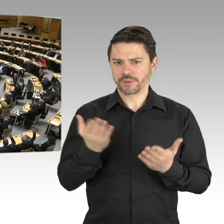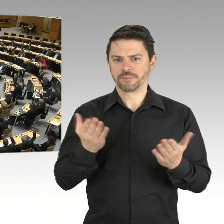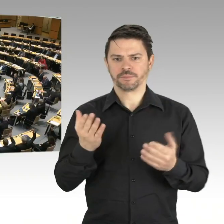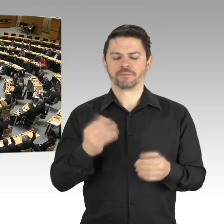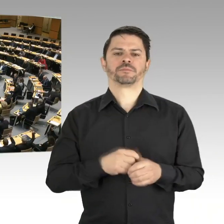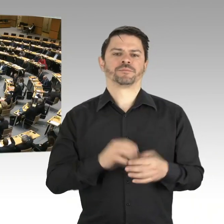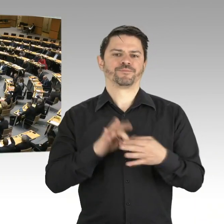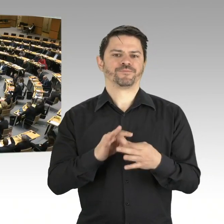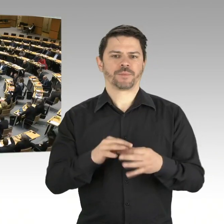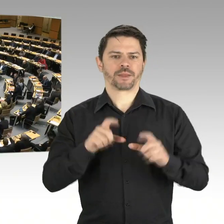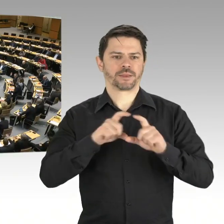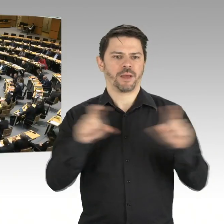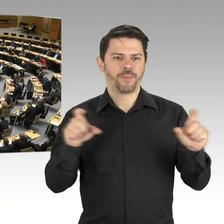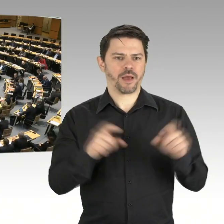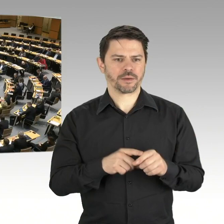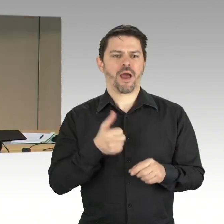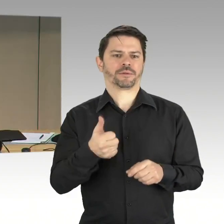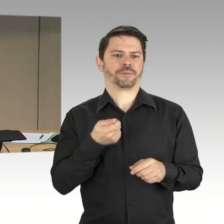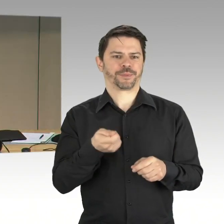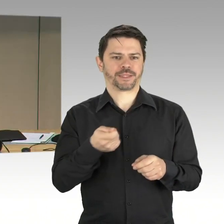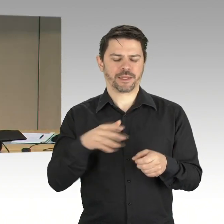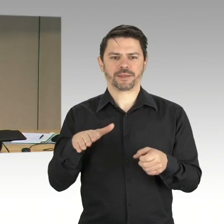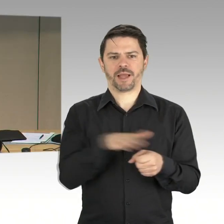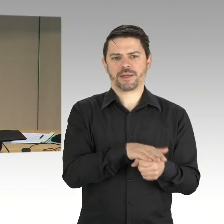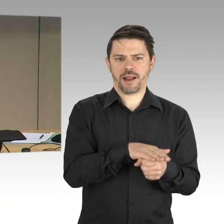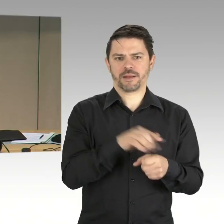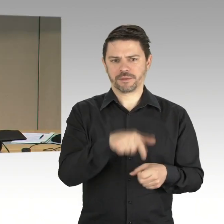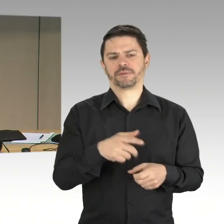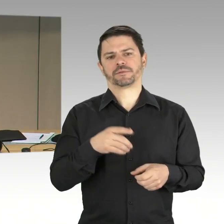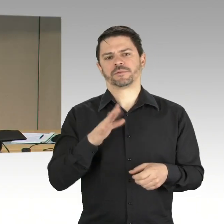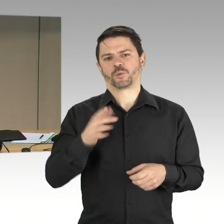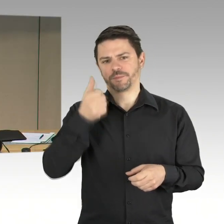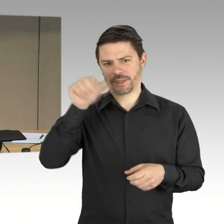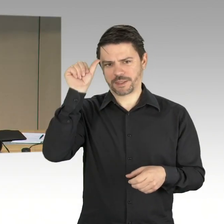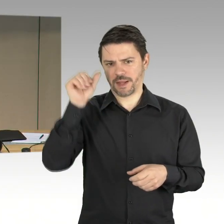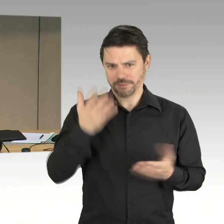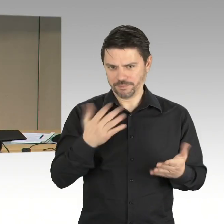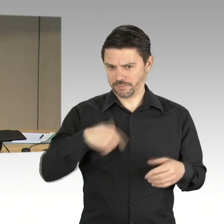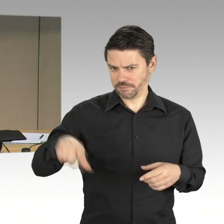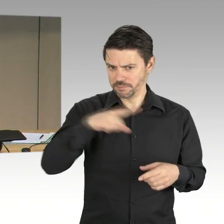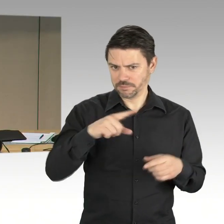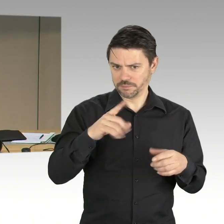sowie zwei fraktionslose Abgeordnete. Enthaltung sehe ich keine.